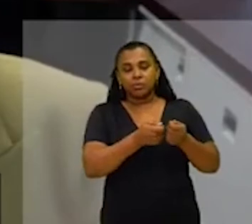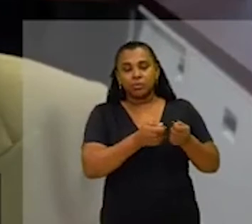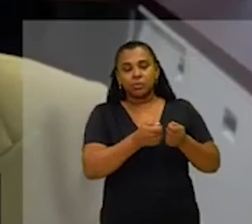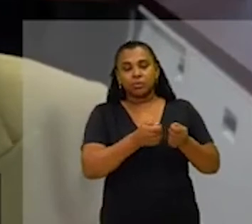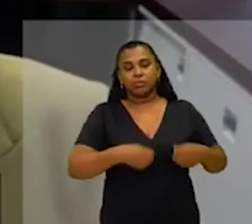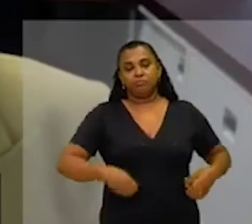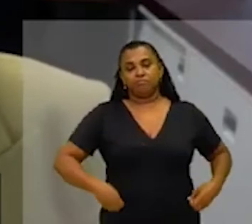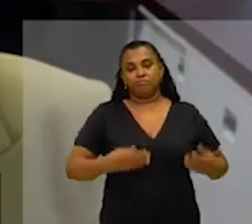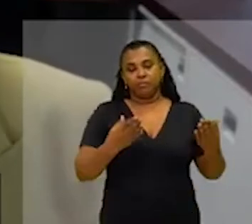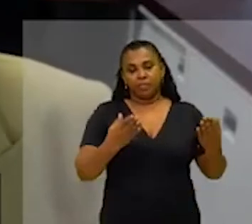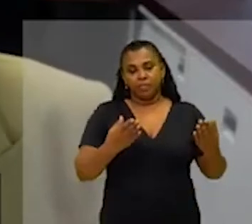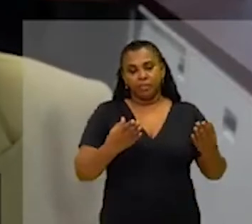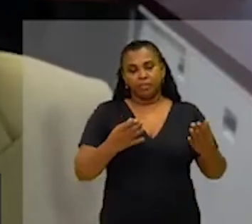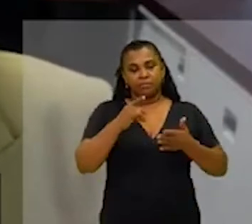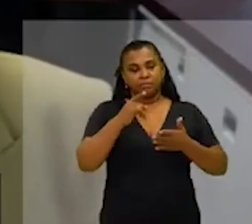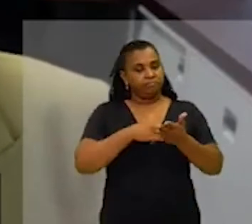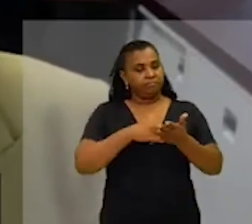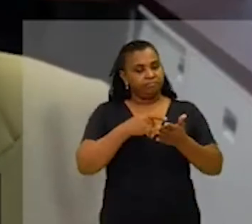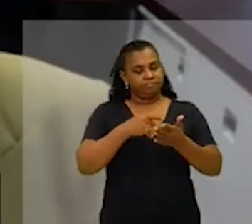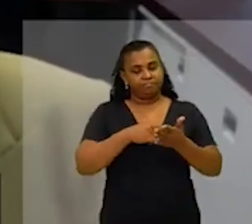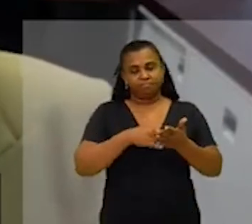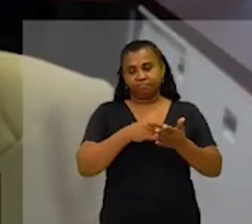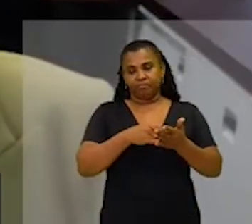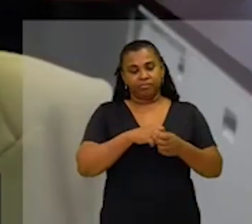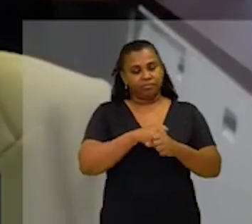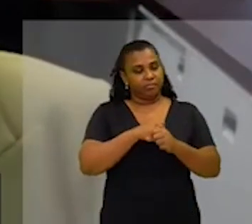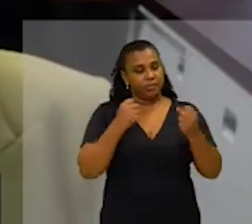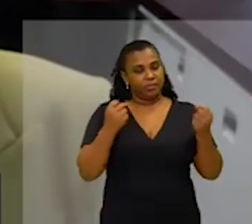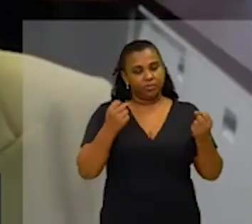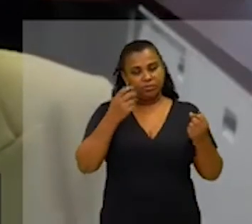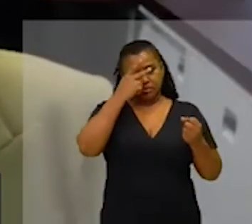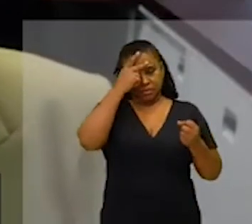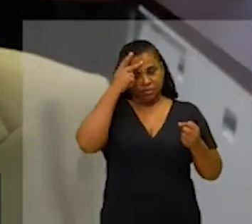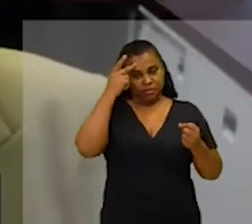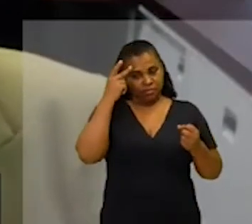prestações de contas é praticamente impossível porque pessoas são homônimas aí você precisa